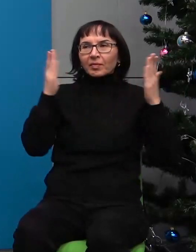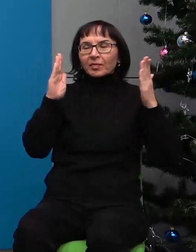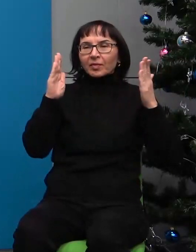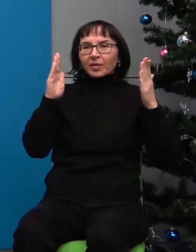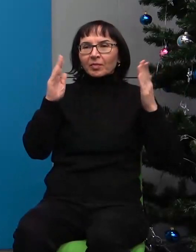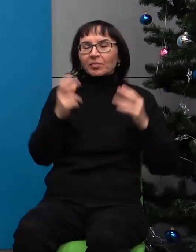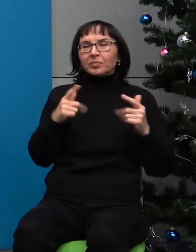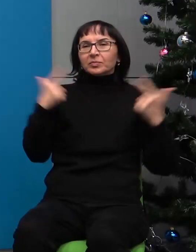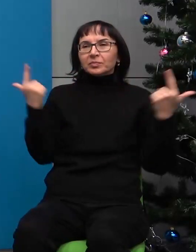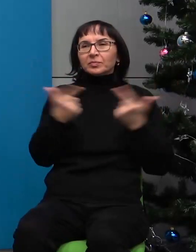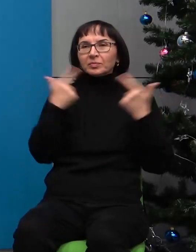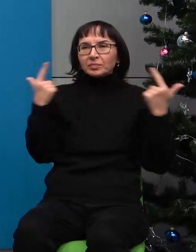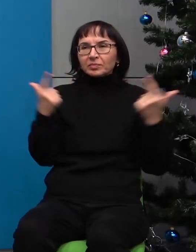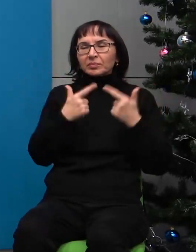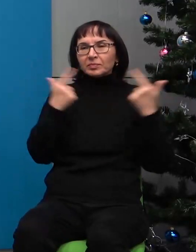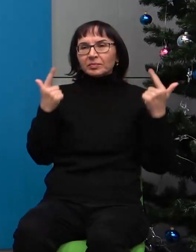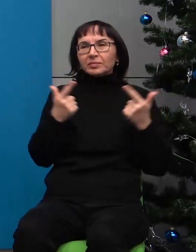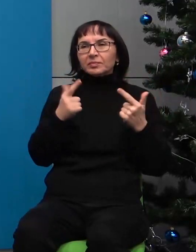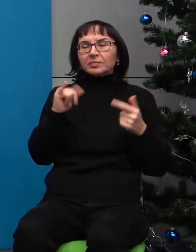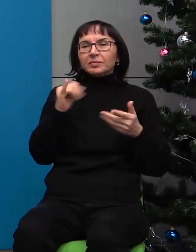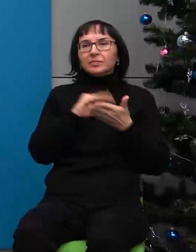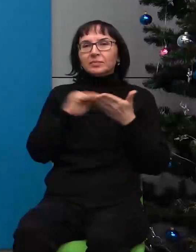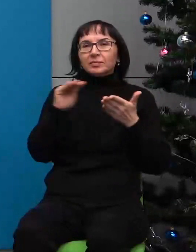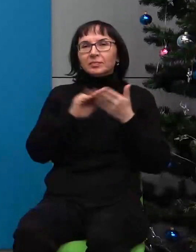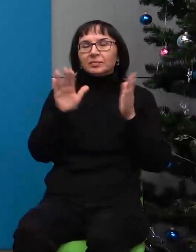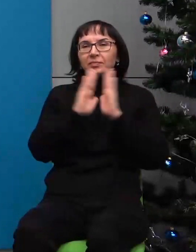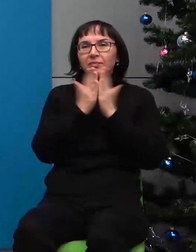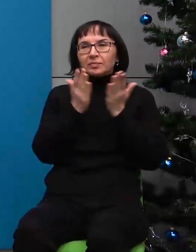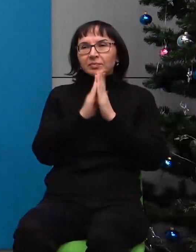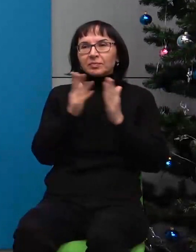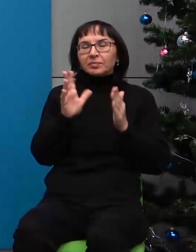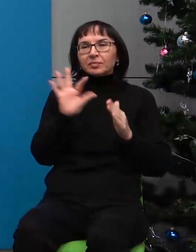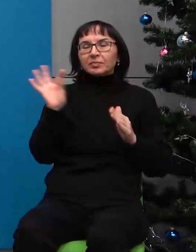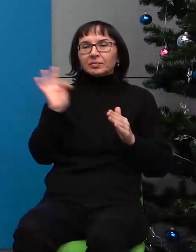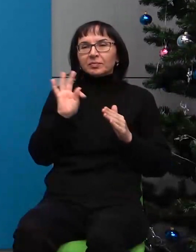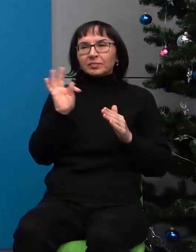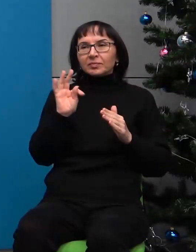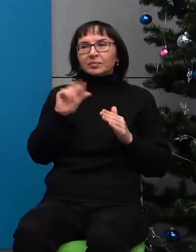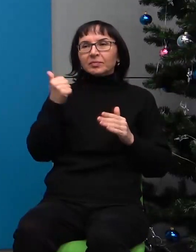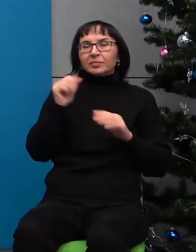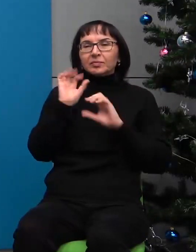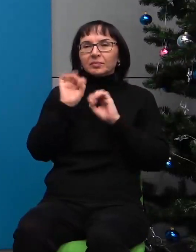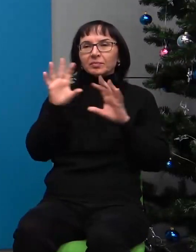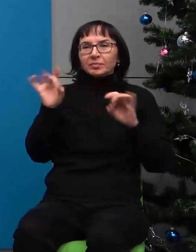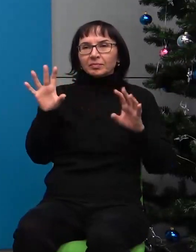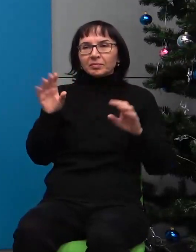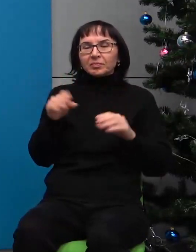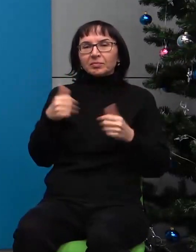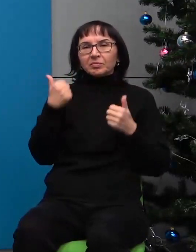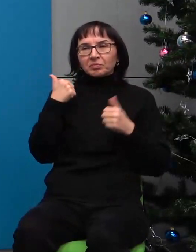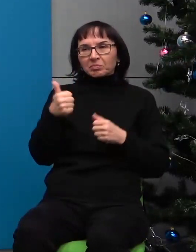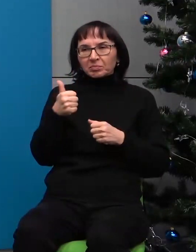Więc to taka przygoda. I jak pisałem książkę o Tyrmandzie, to jeden profesor, taki bardzo świetny facet naprawdę,